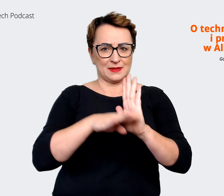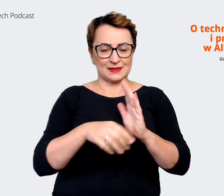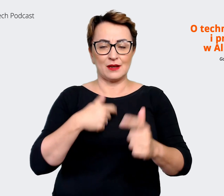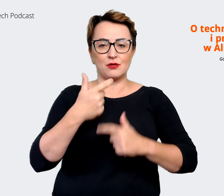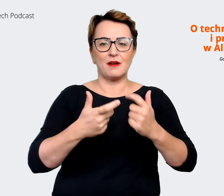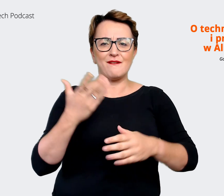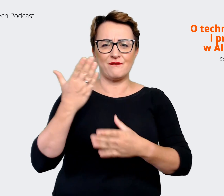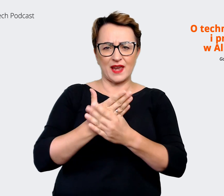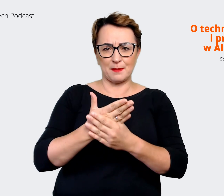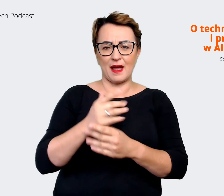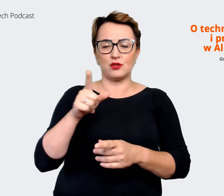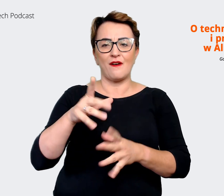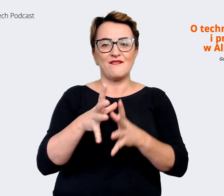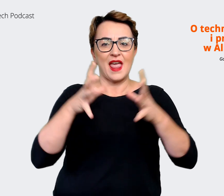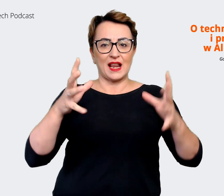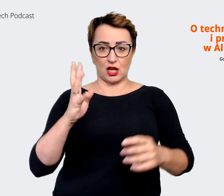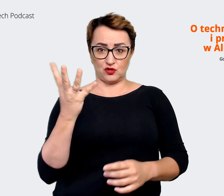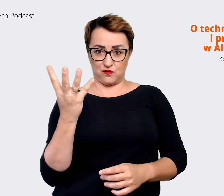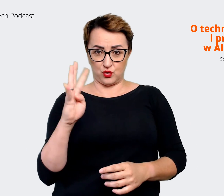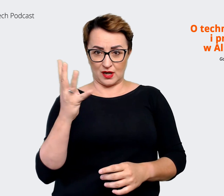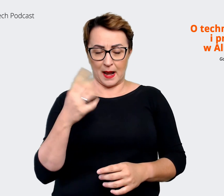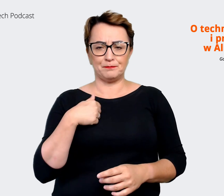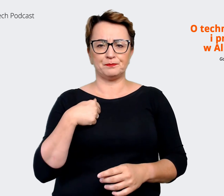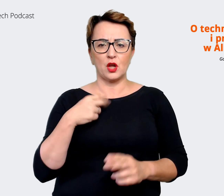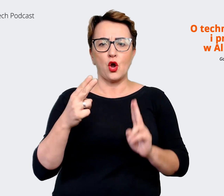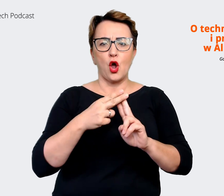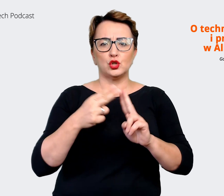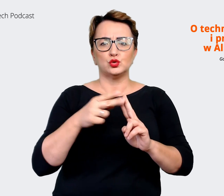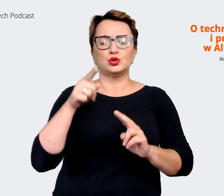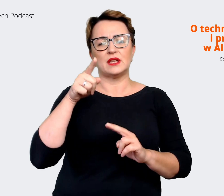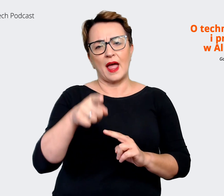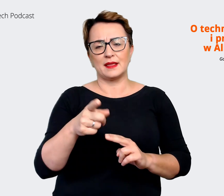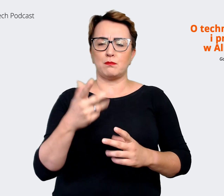w jednej z firm z wielkiej czwórki, jako konsultant, programista. Tak, to dobre określenie,